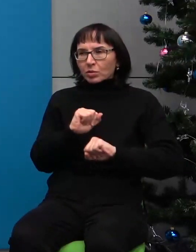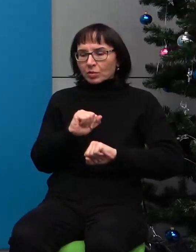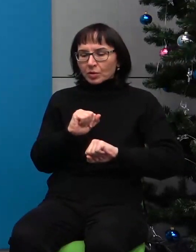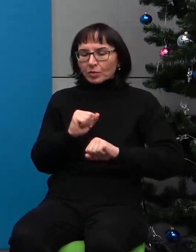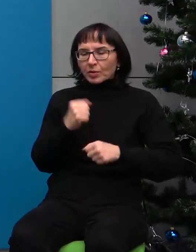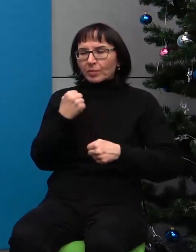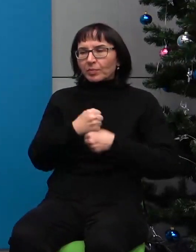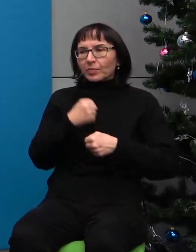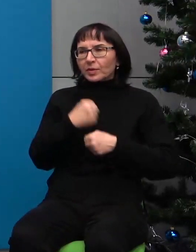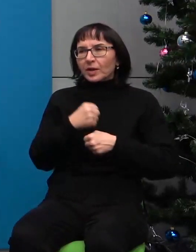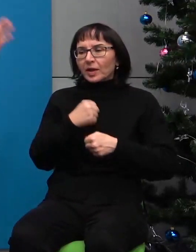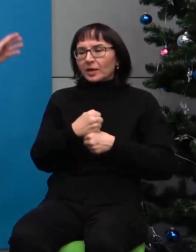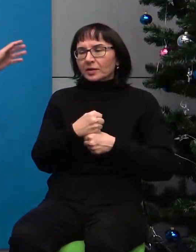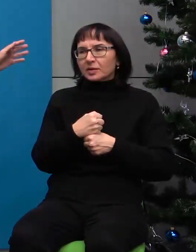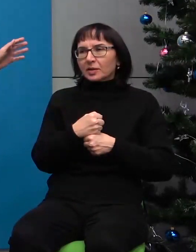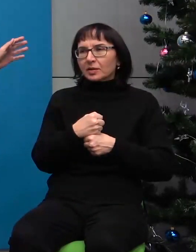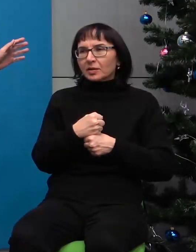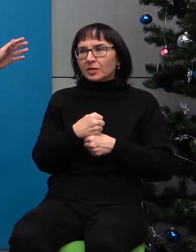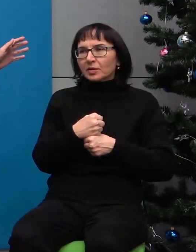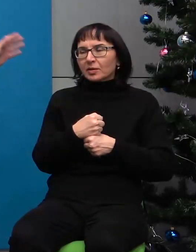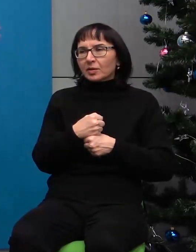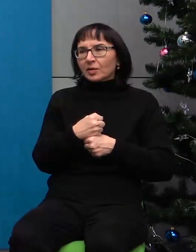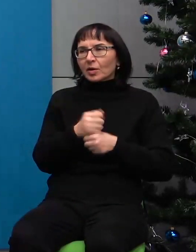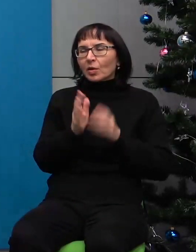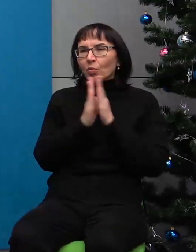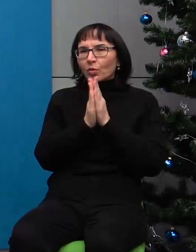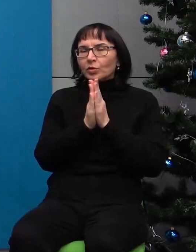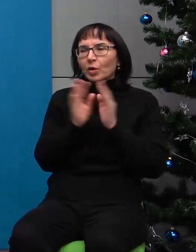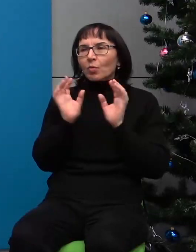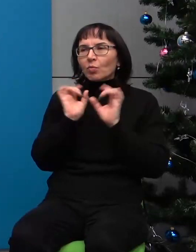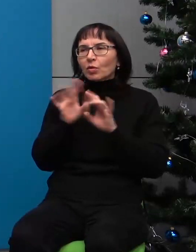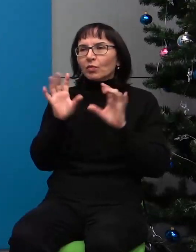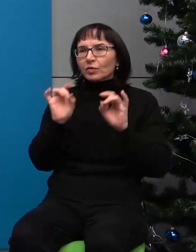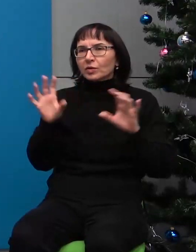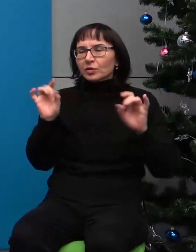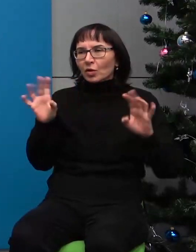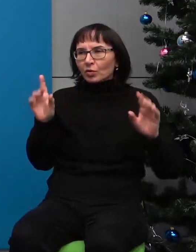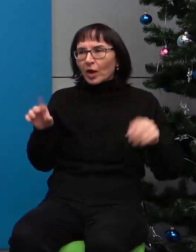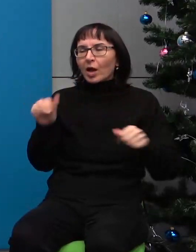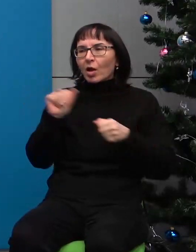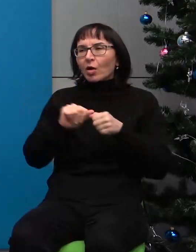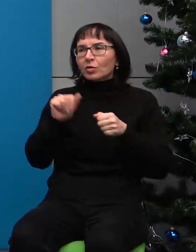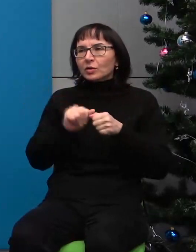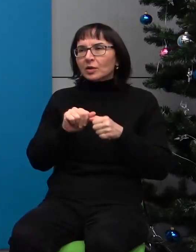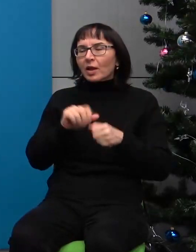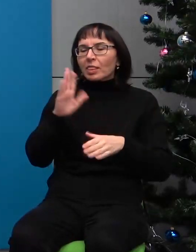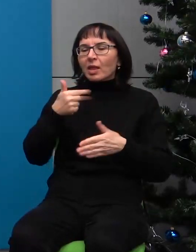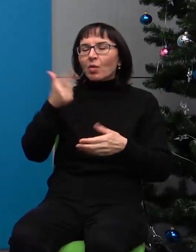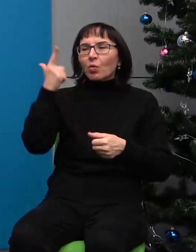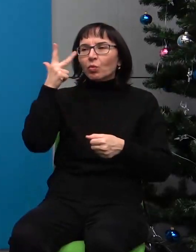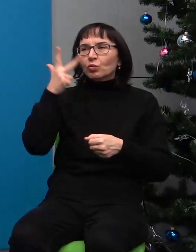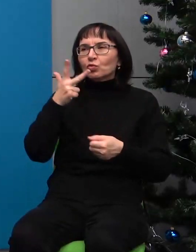Na recenzenta wziąłem tamtego profesora sprzed lat. Dał mi ledwo truje. I powiedział,